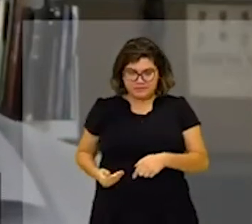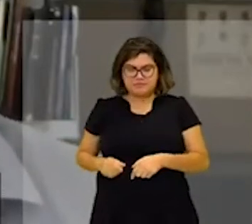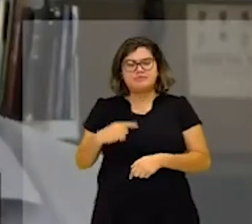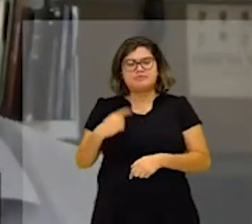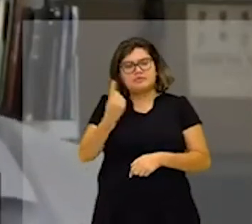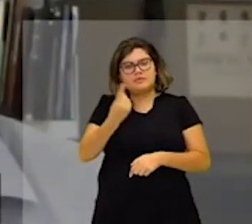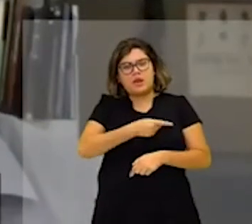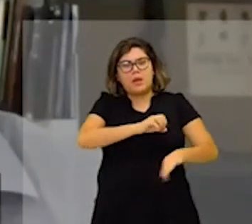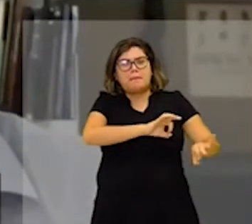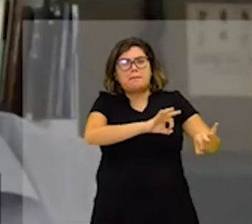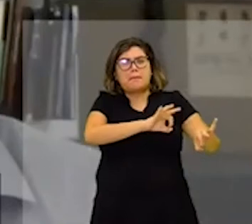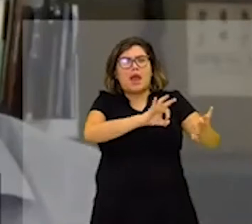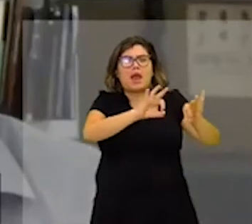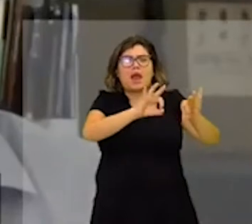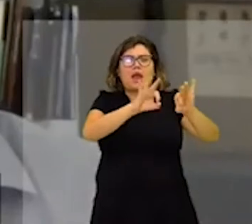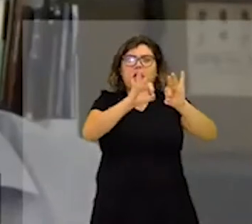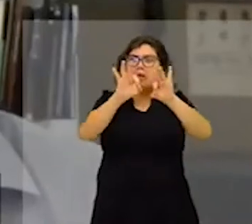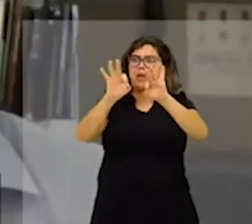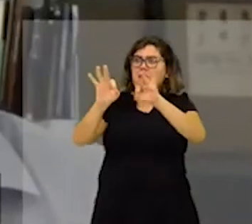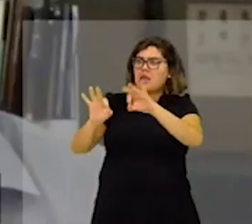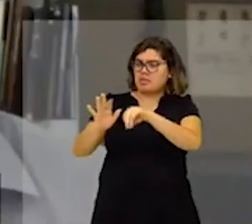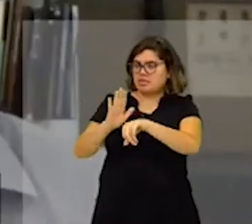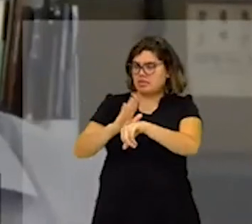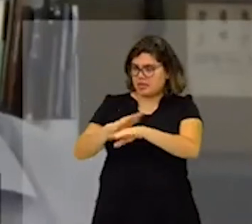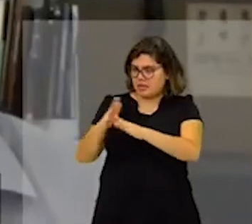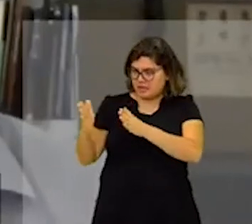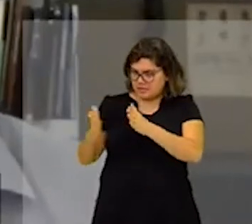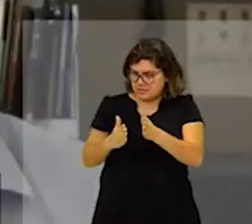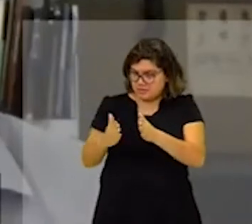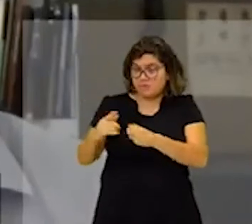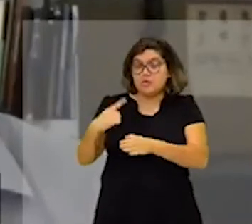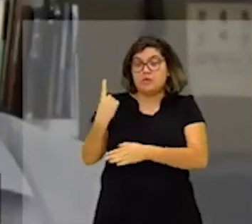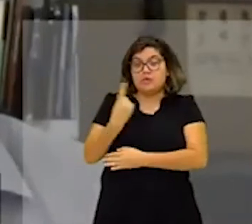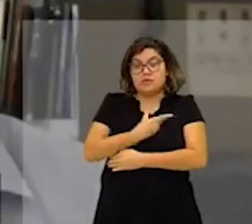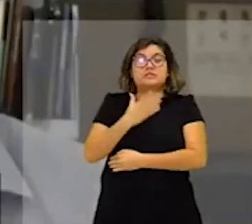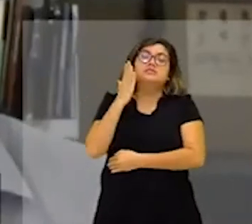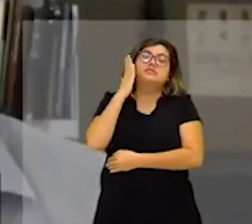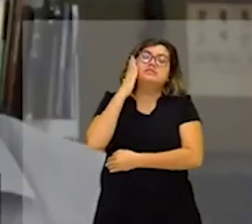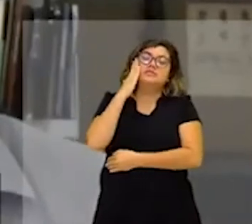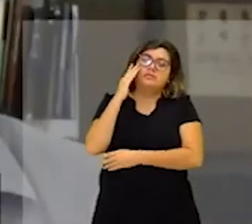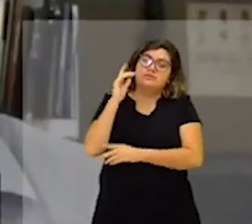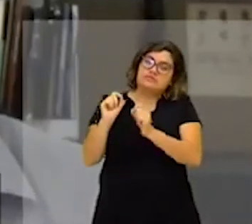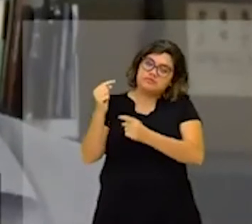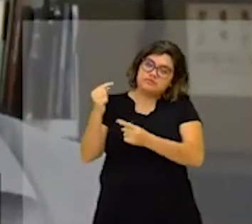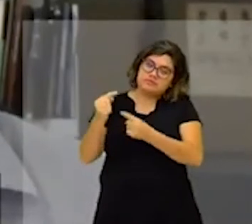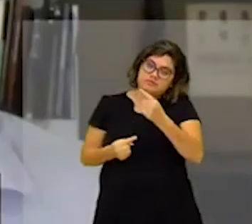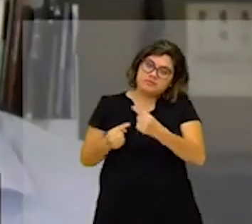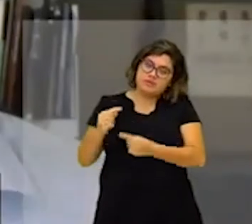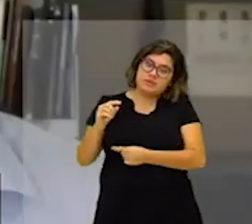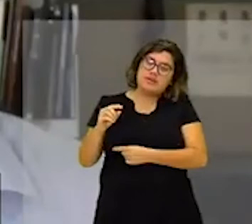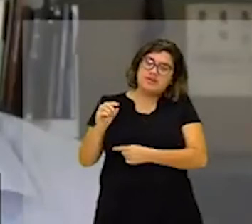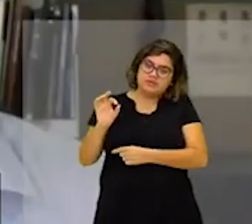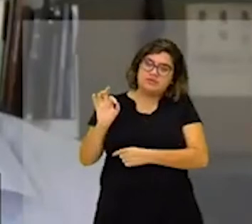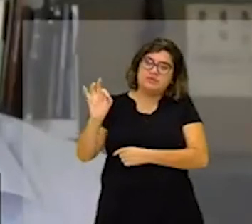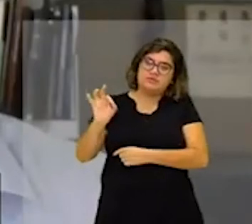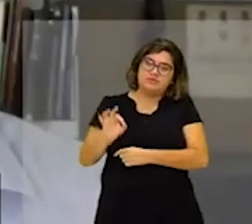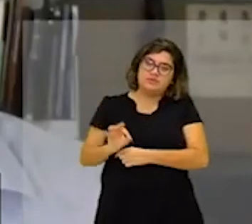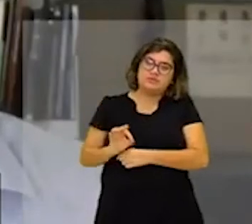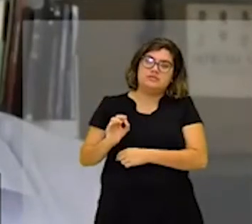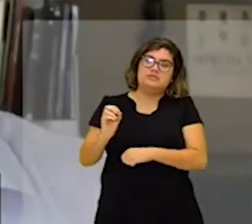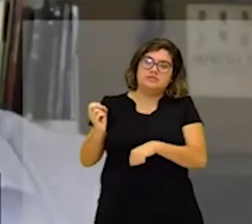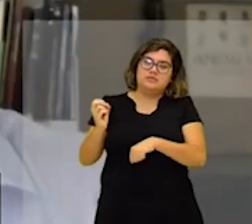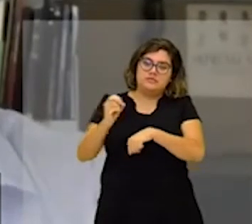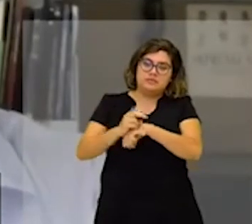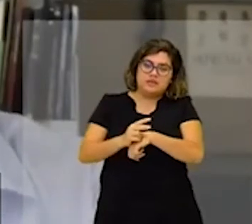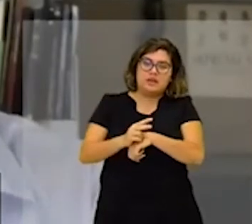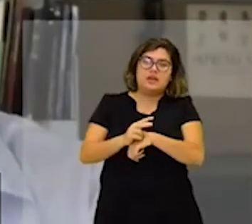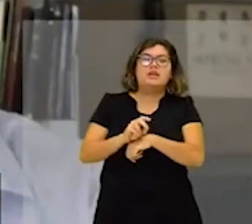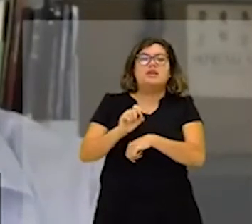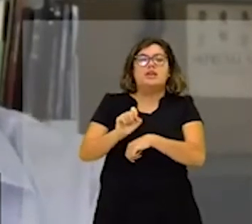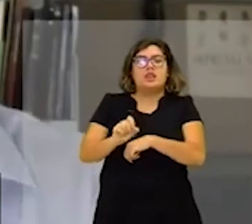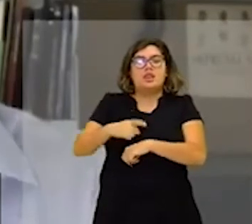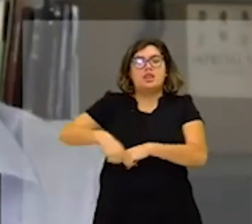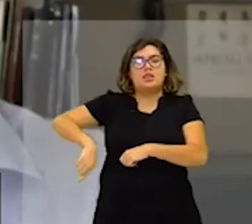por um bom tempo para sabemos que as políticas afirmativas na modalidade é 400 elas tomaram uma